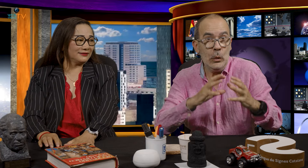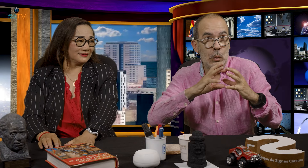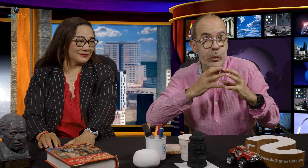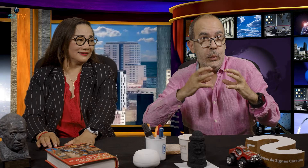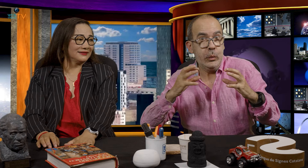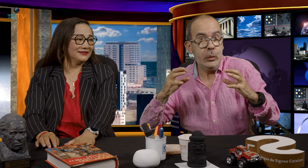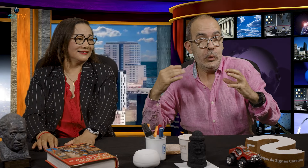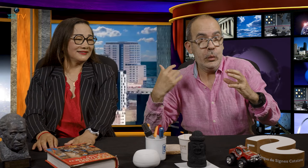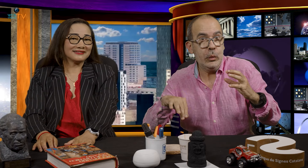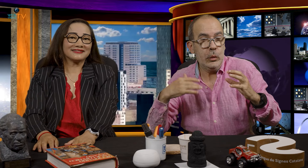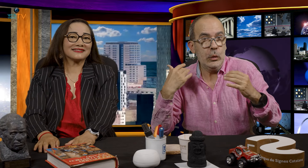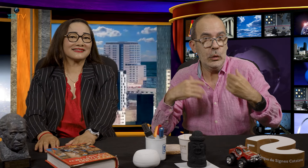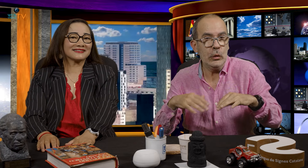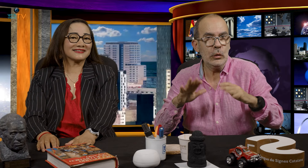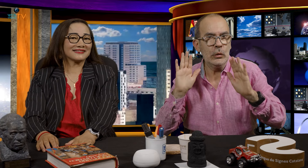Uy… qué extenso…